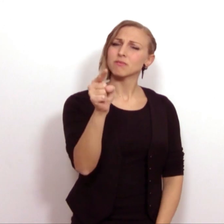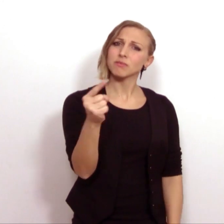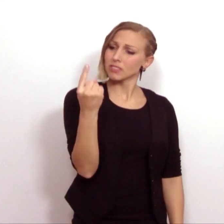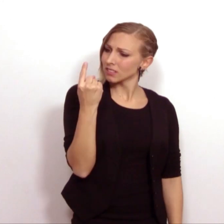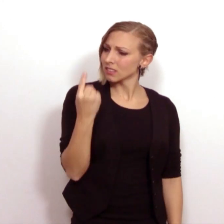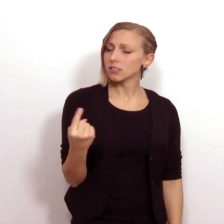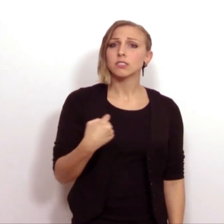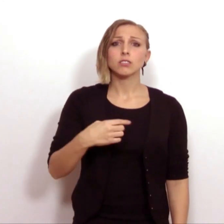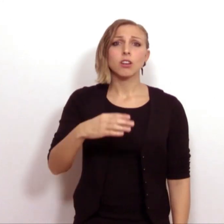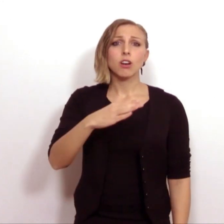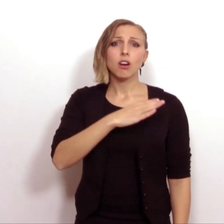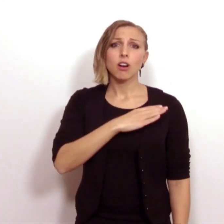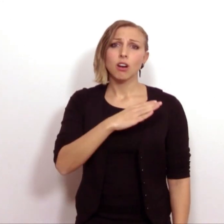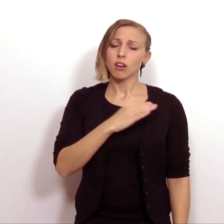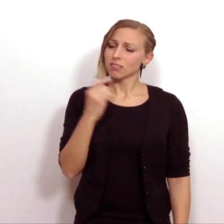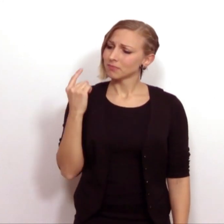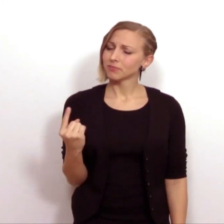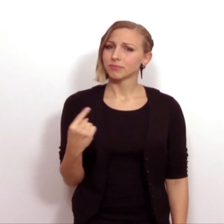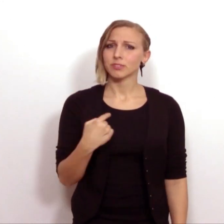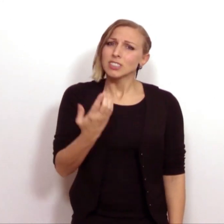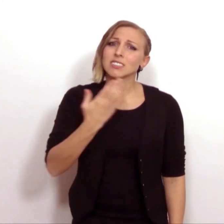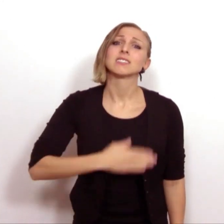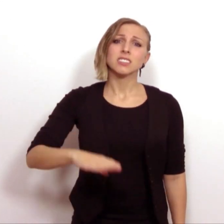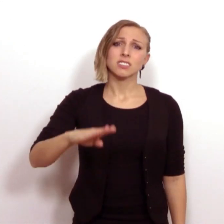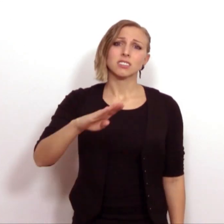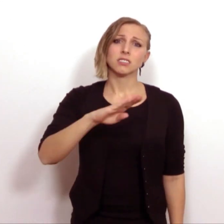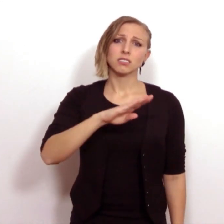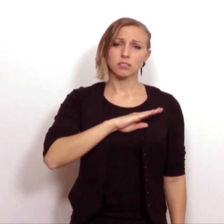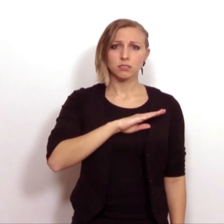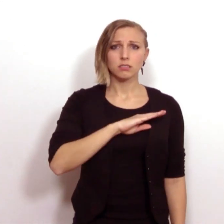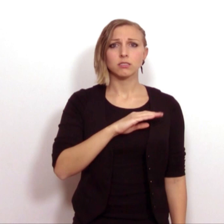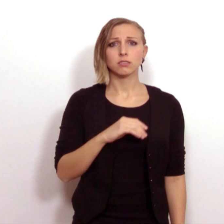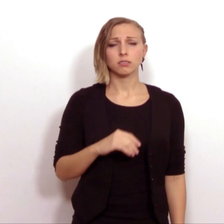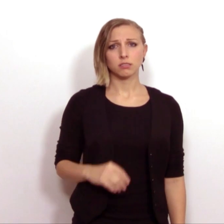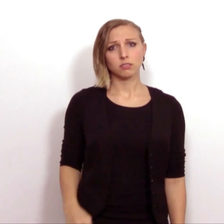Du är allt jag har och allt jag ber om.